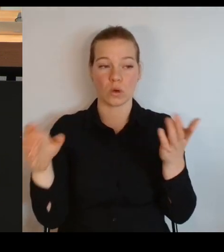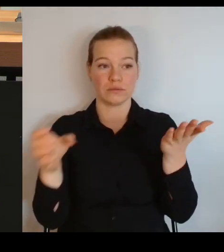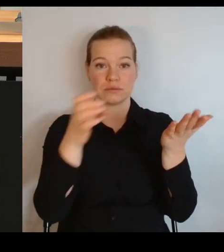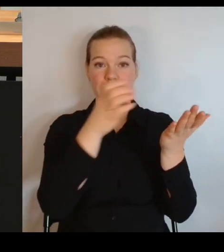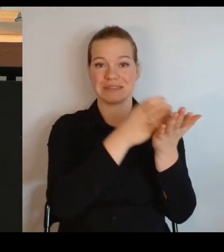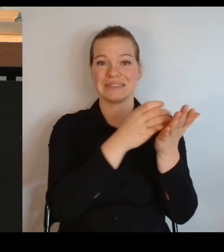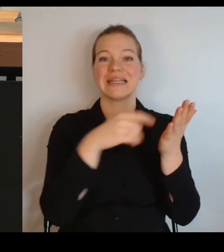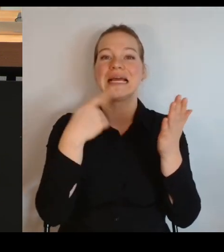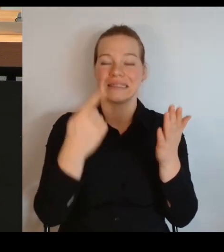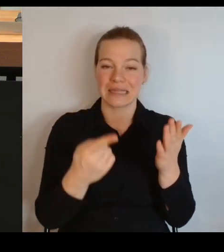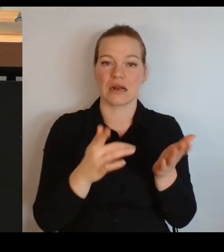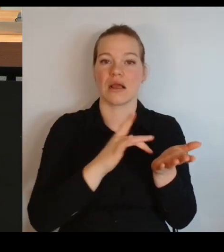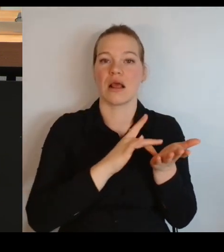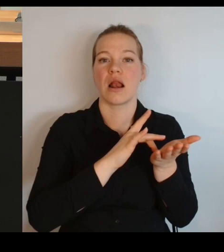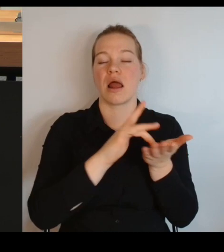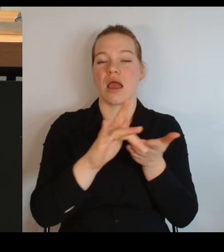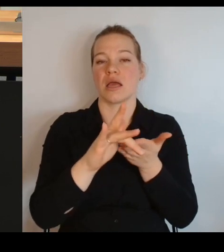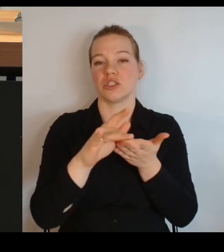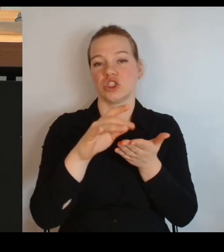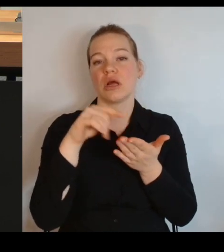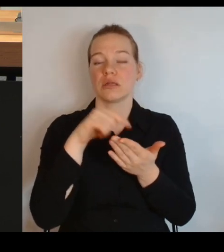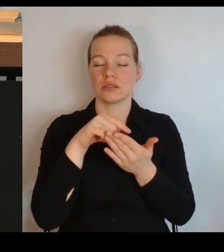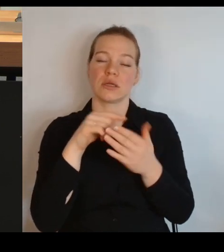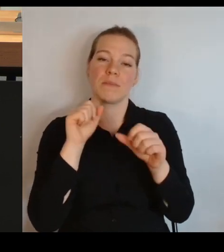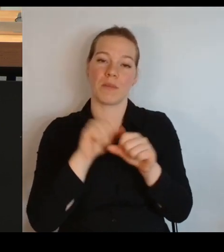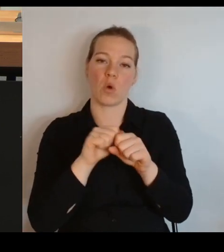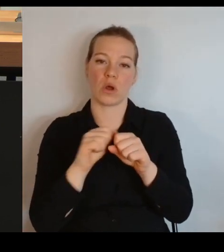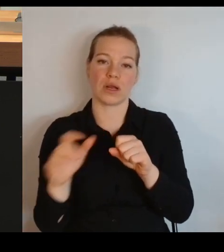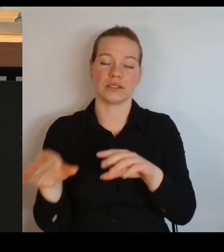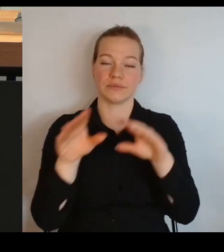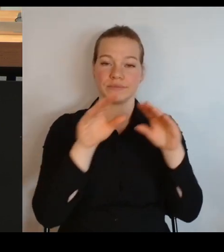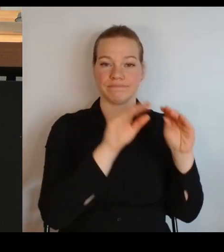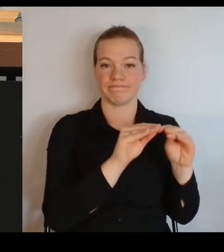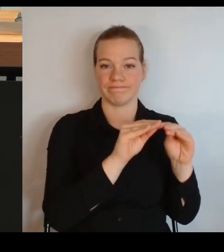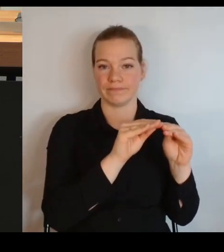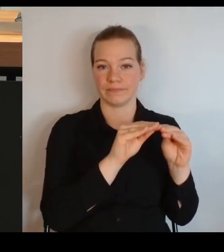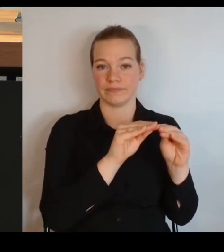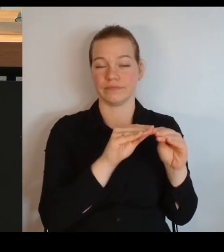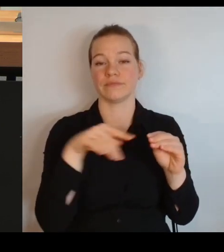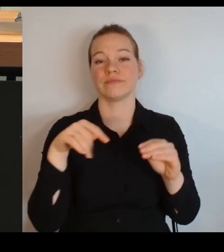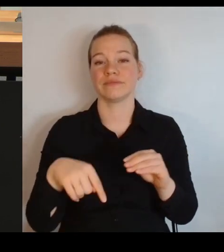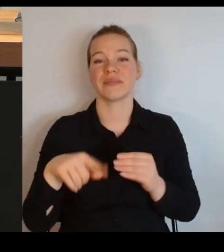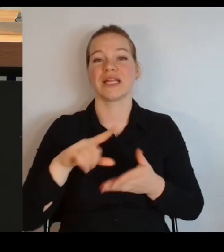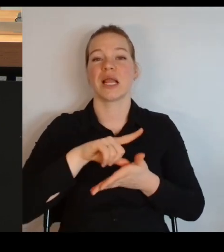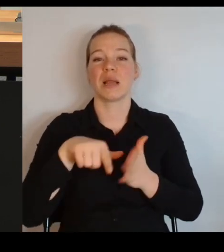die in den Bezirksämtern arbeiten können, wieder unter vernünftigen